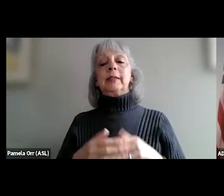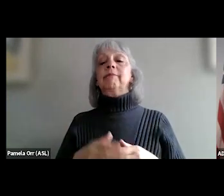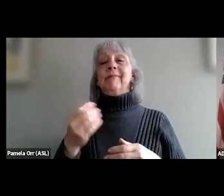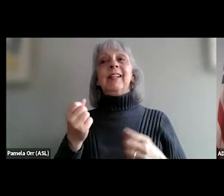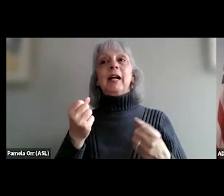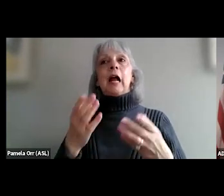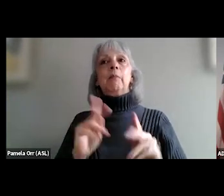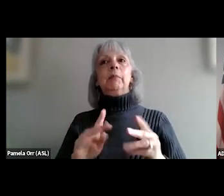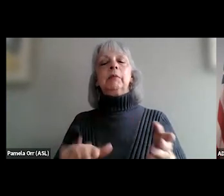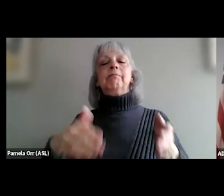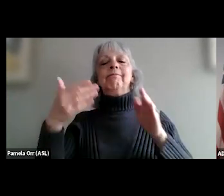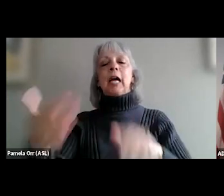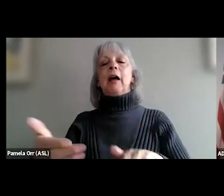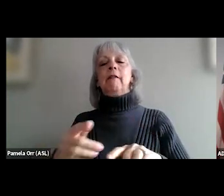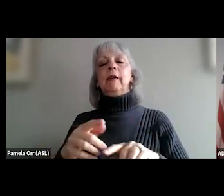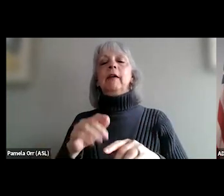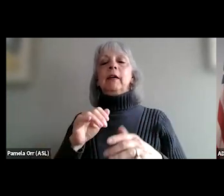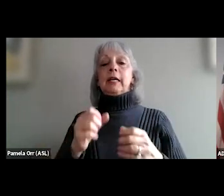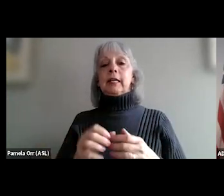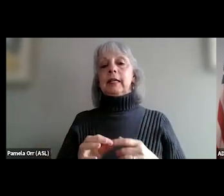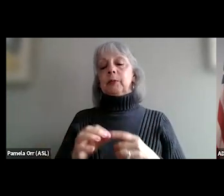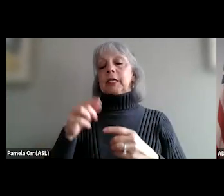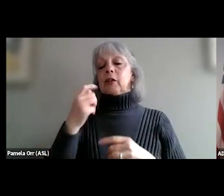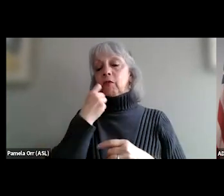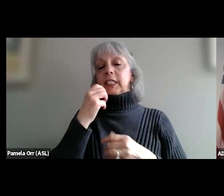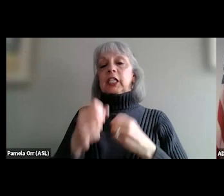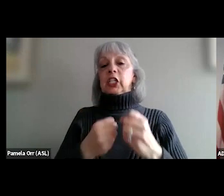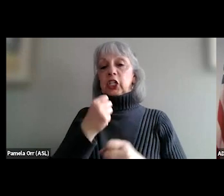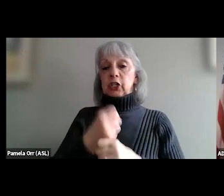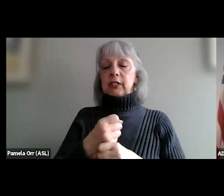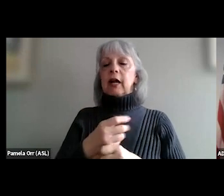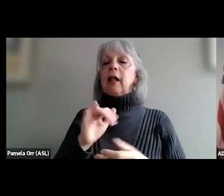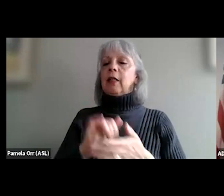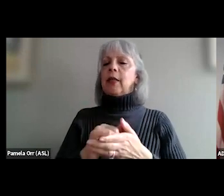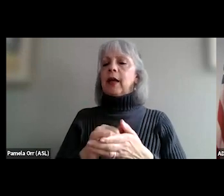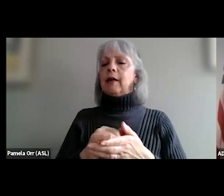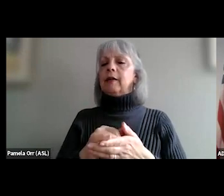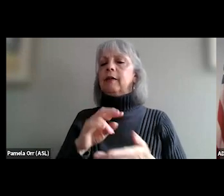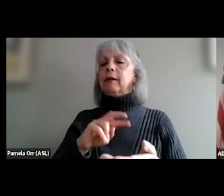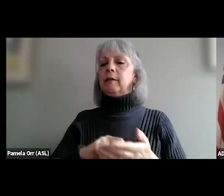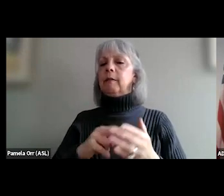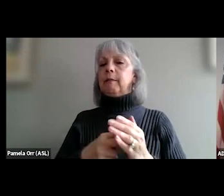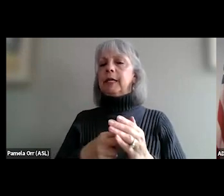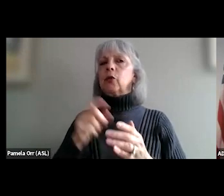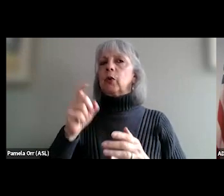los desafíos de los últimos años, incluyendo la epidemia de sobredosis, nos recuerdan la verdad fundamental de que nos necesitamos unos a otros,